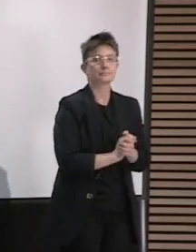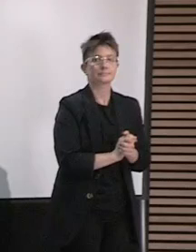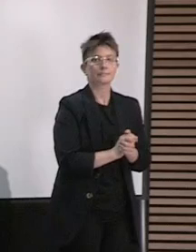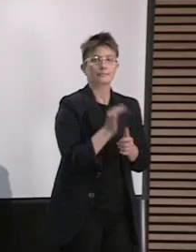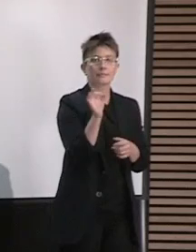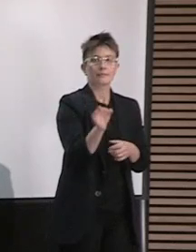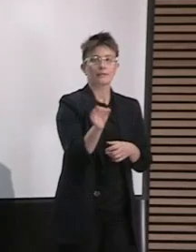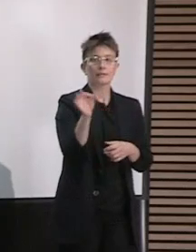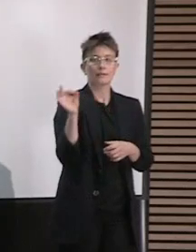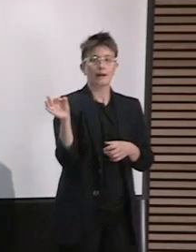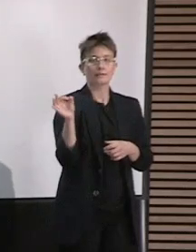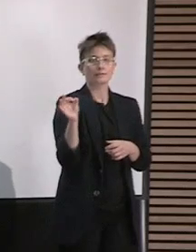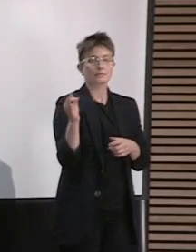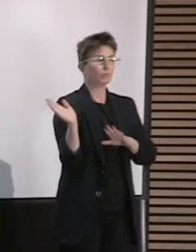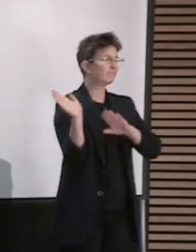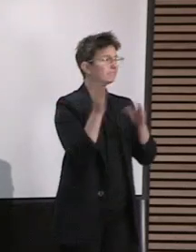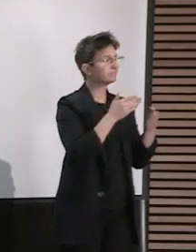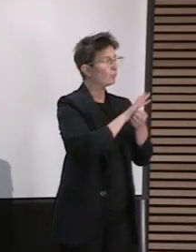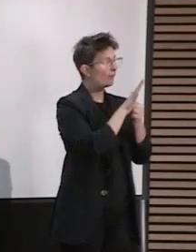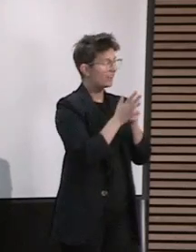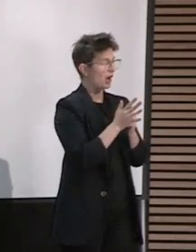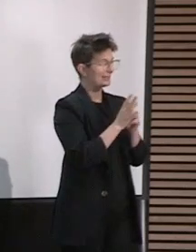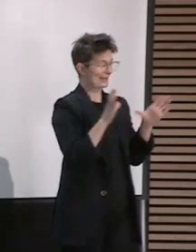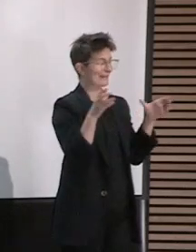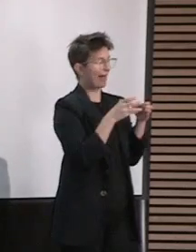kura me te hanga hou nga kura me te whakahou i nga kura kaore